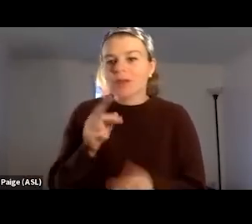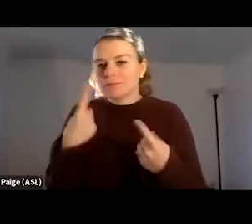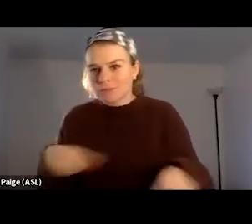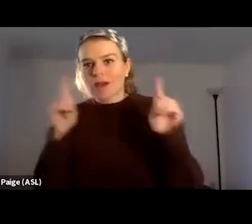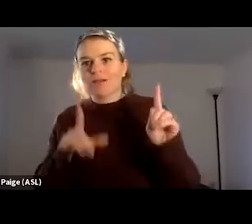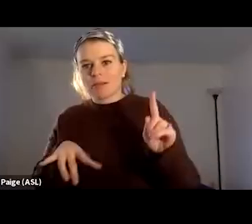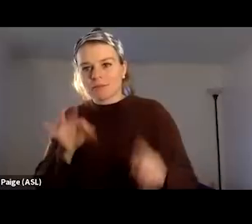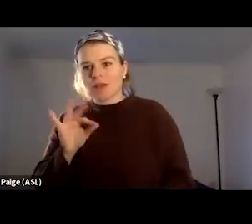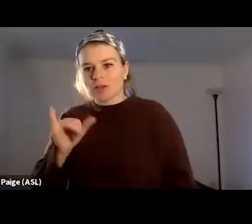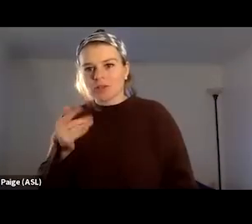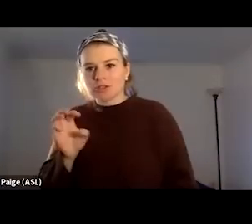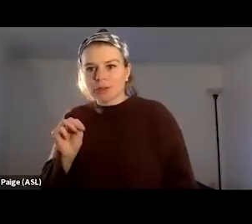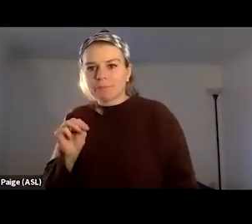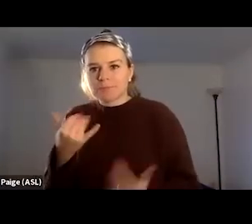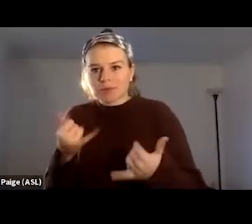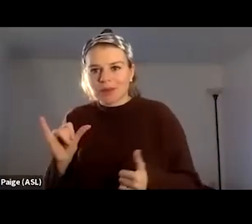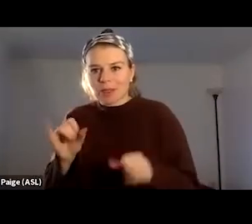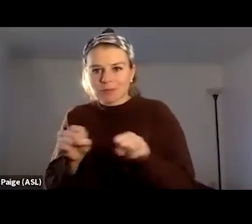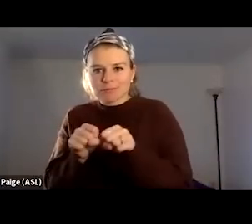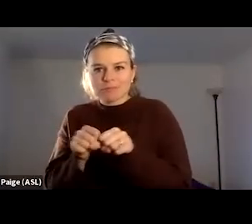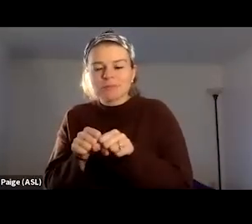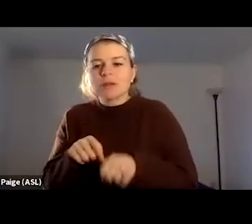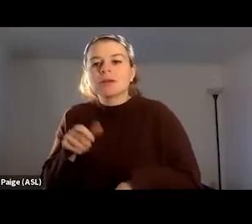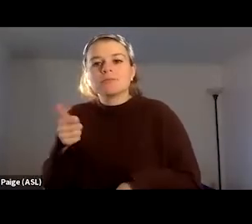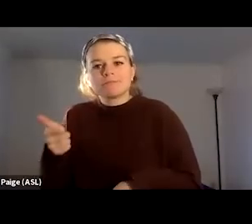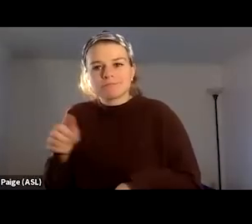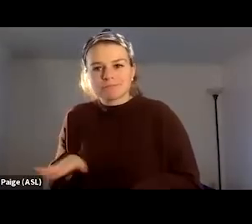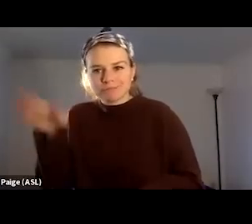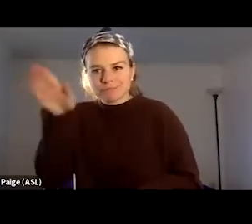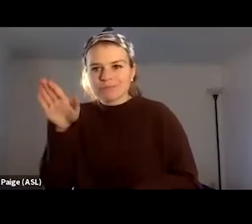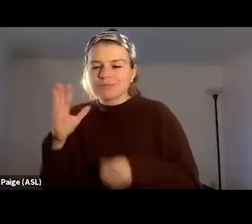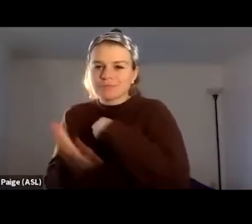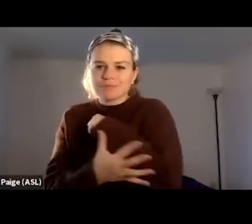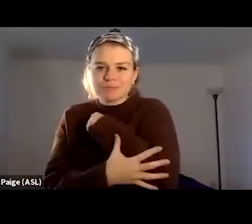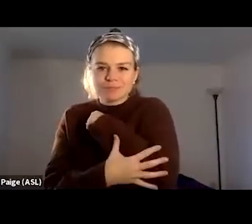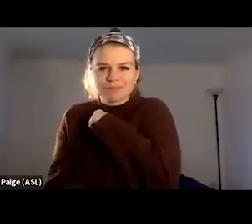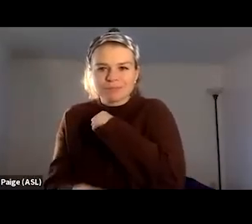Jim creció en una zona rural cerca de Pittsburgh en una familia pobre de la que fue expulsado a los 17 años